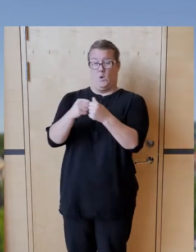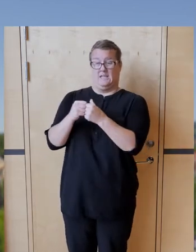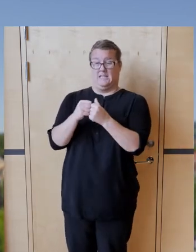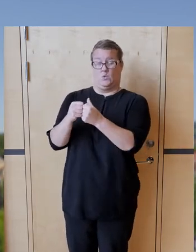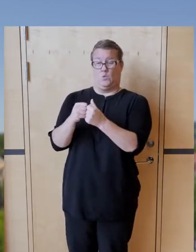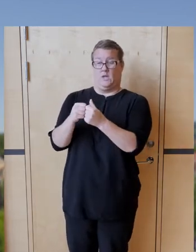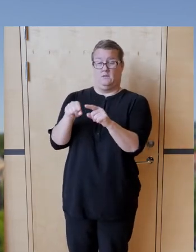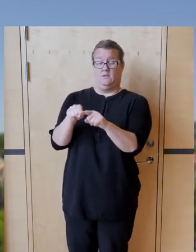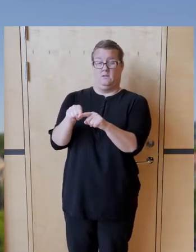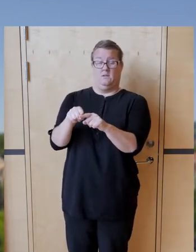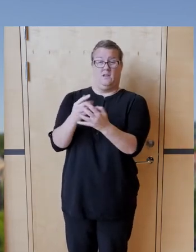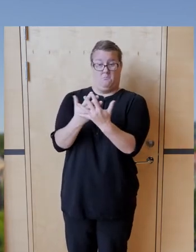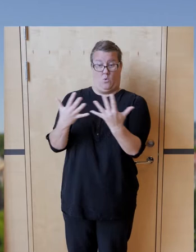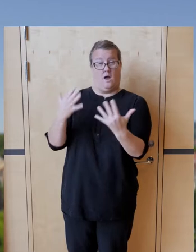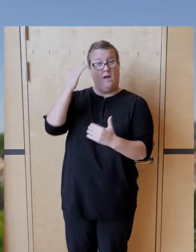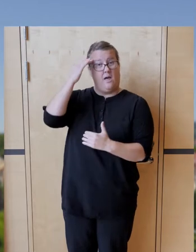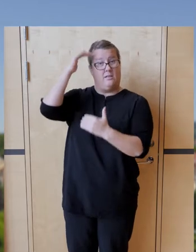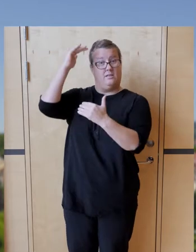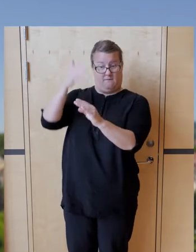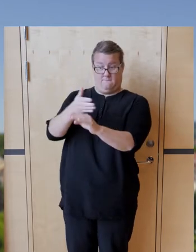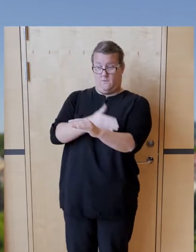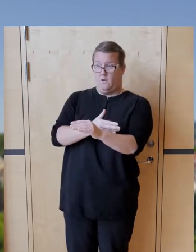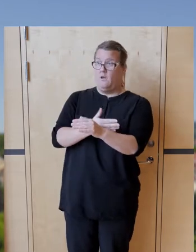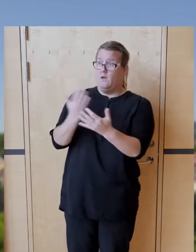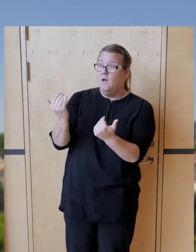Då Många äldre som hade förväntat sig att det här bygget förmodligen redan skulle stå klart då